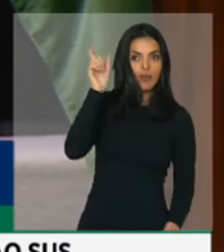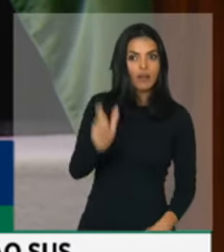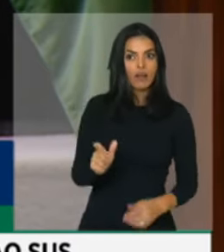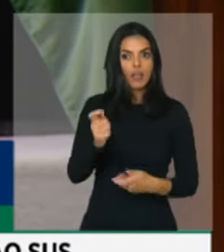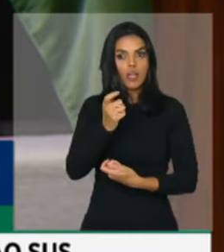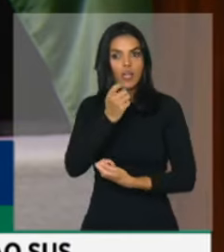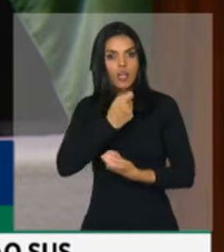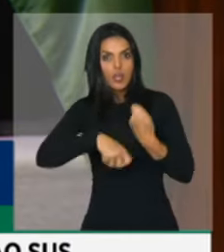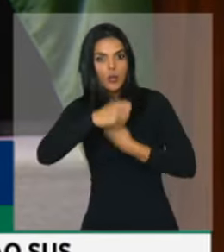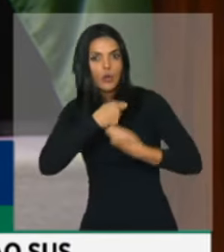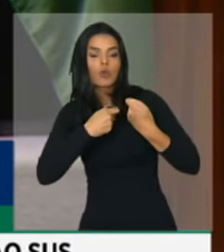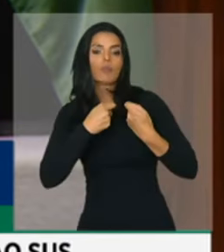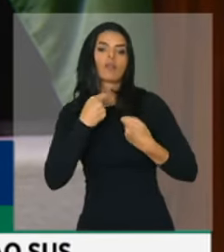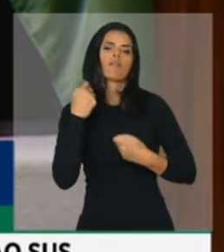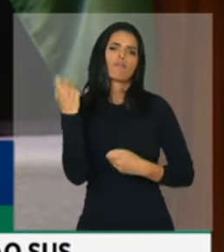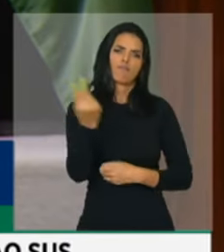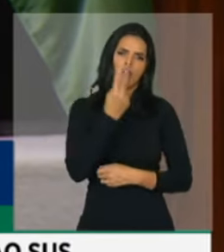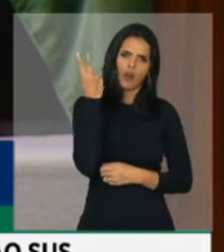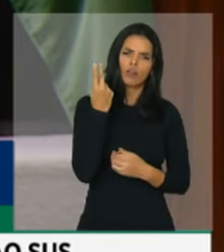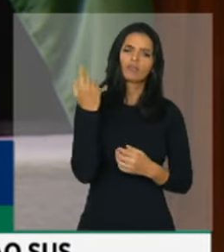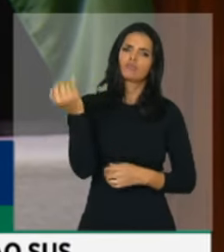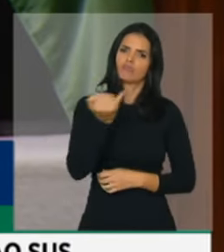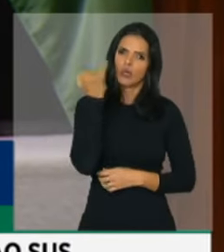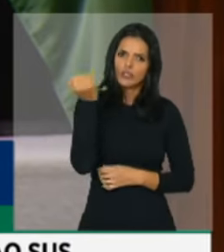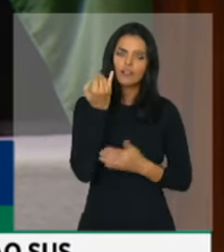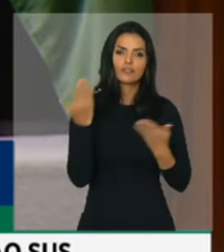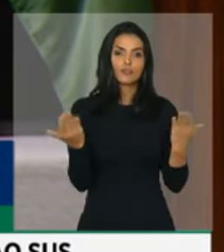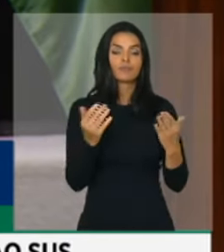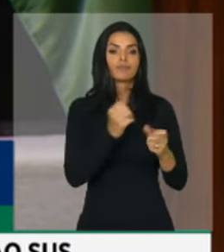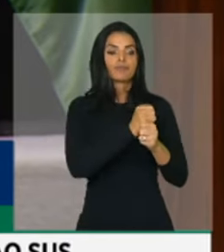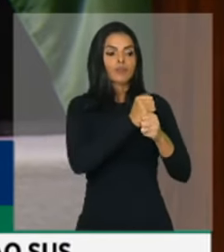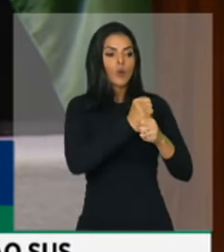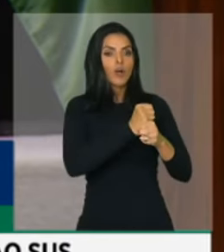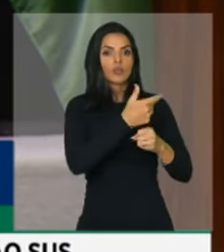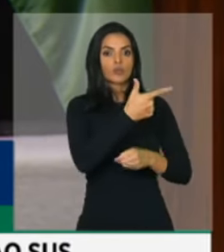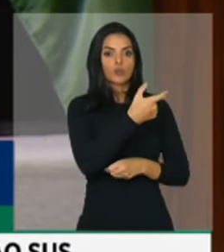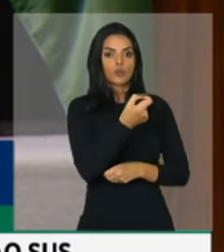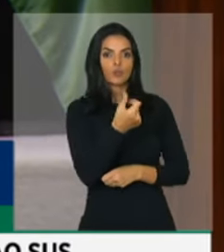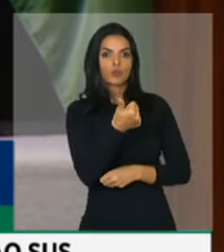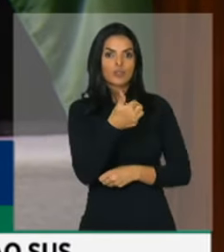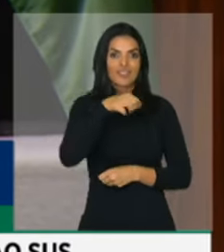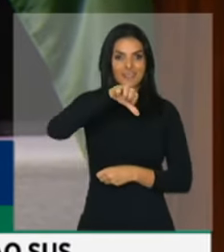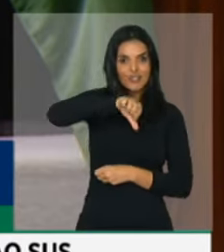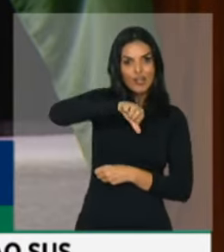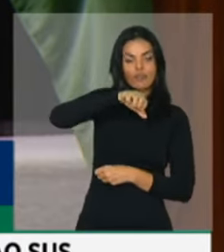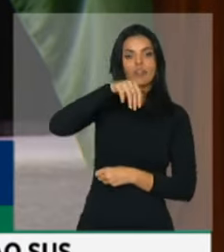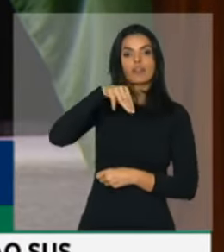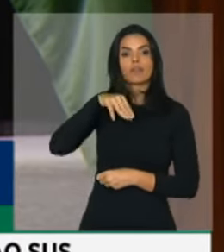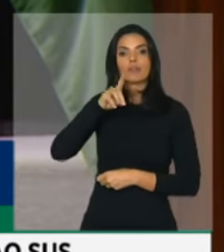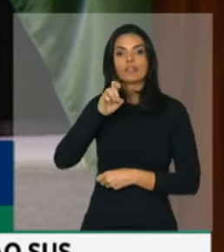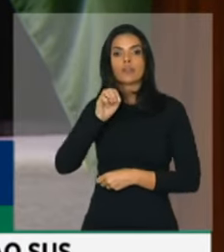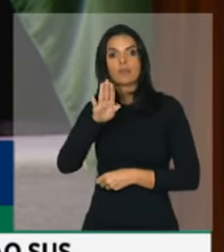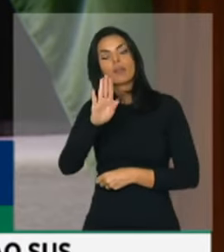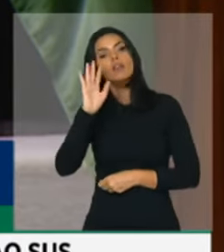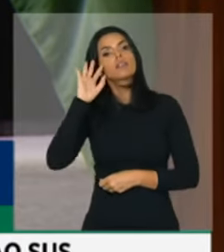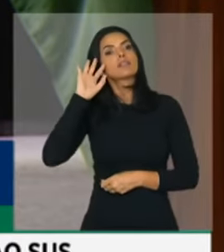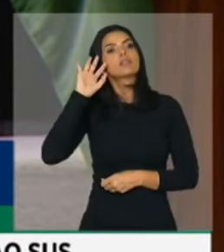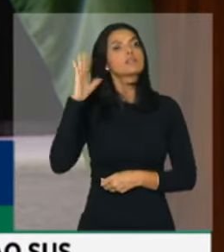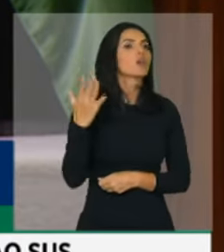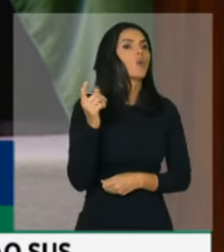PARA ESTE GOVERNO. EM 2019, PRESIDENTE, O MDB DECIDIU ADOTAR UMA POSTURA INDEPENDENTE INDEPENDENTE, O